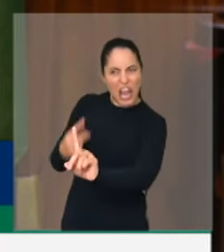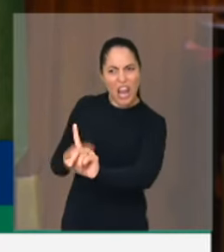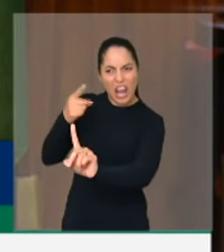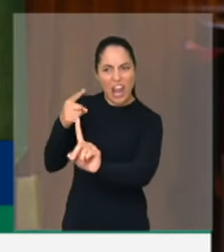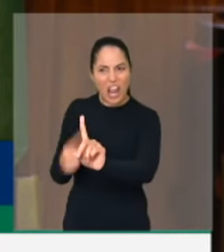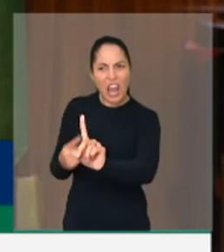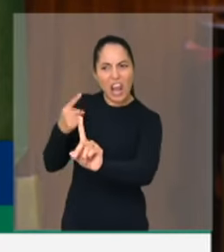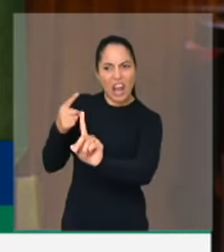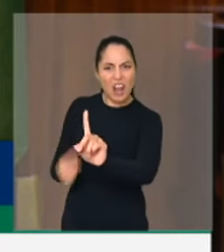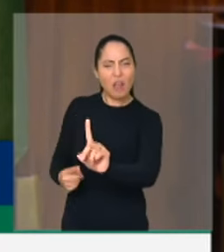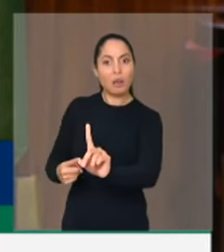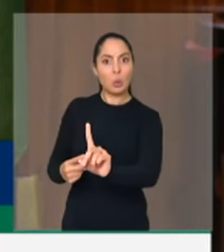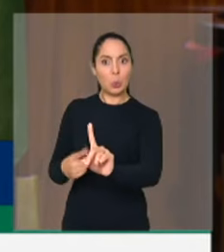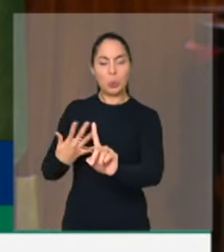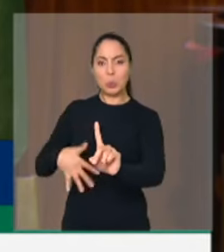POLÍTICO EM 1979, PARTICIPOU ATIVAMENTE DA RECONSTRUÇÃO